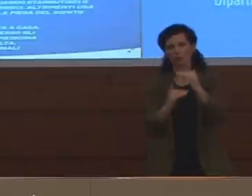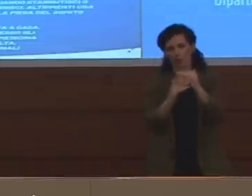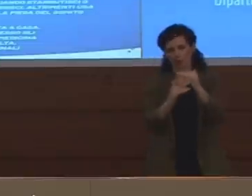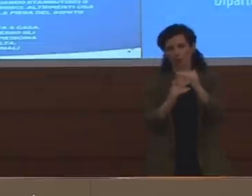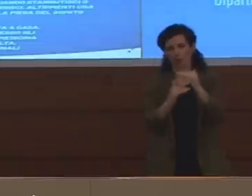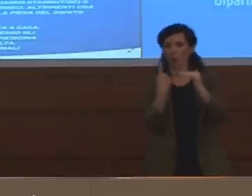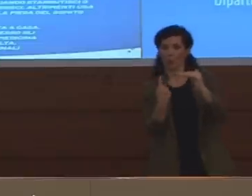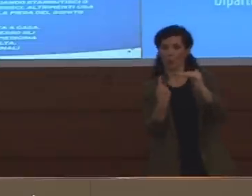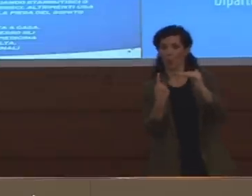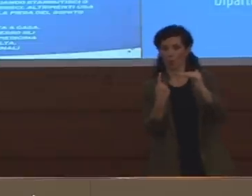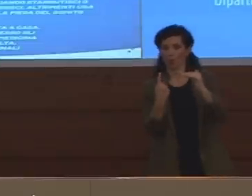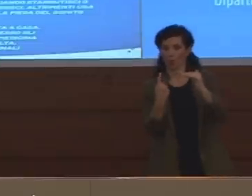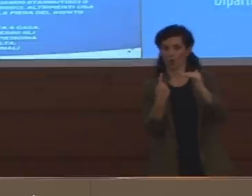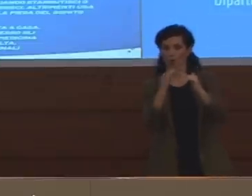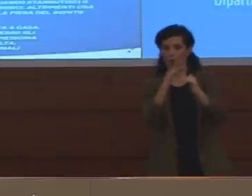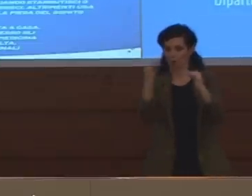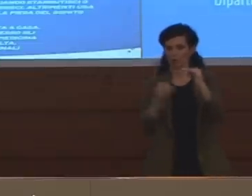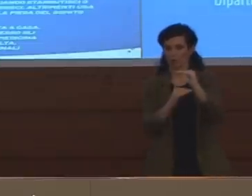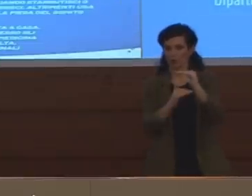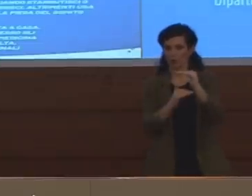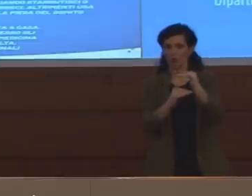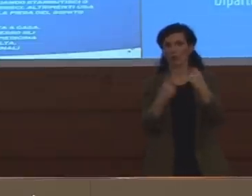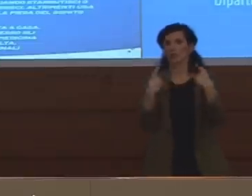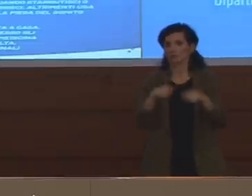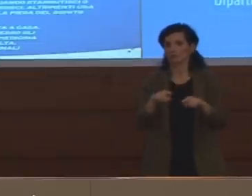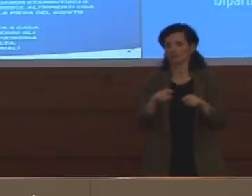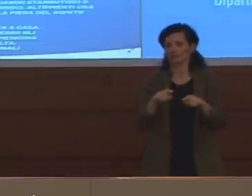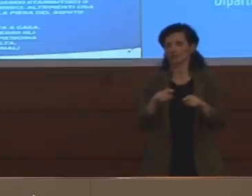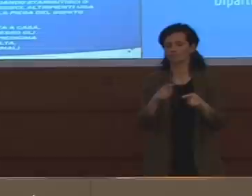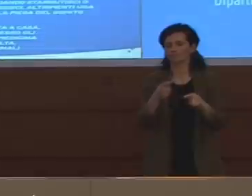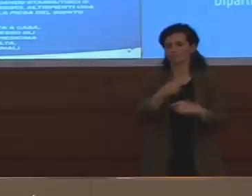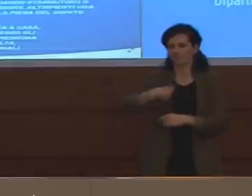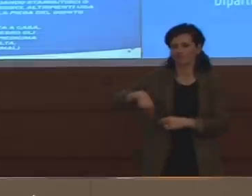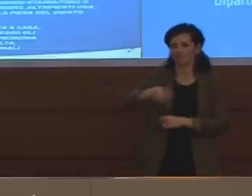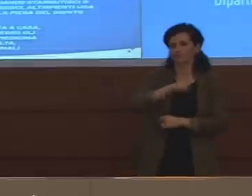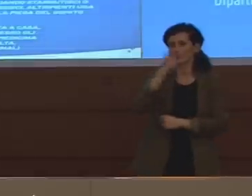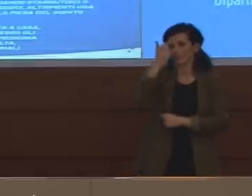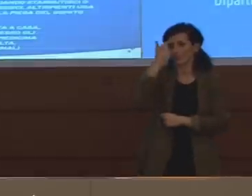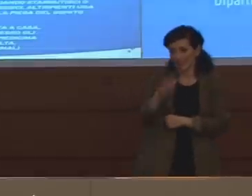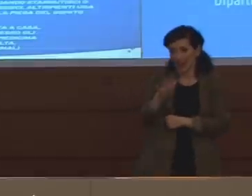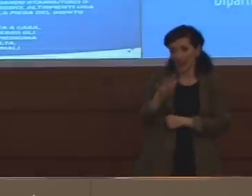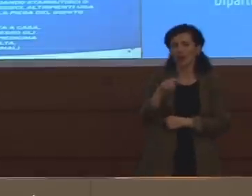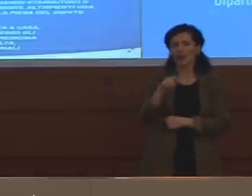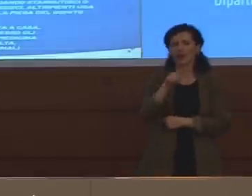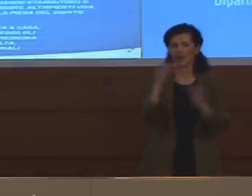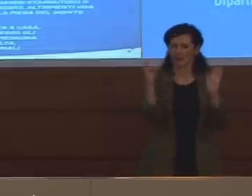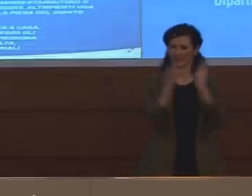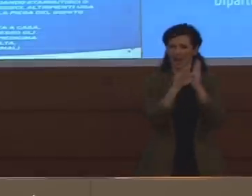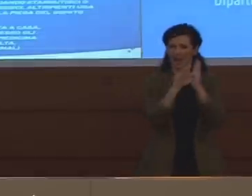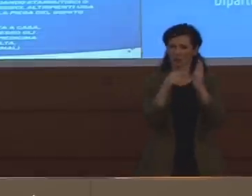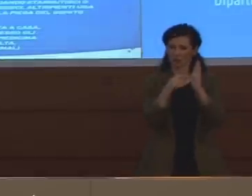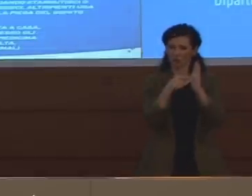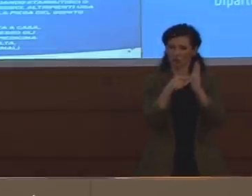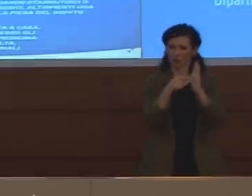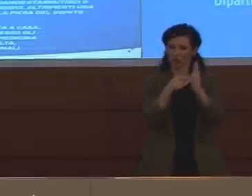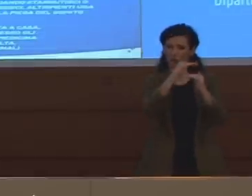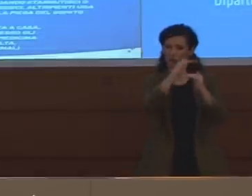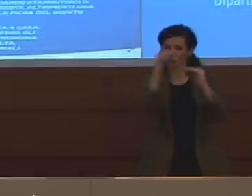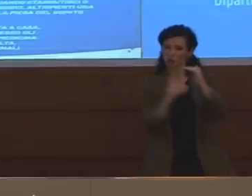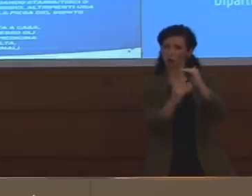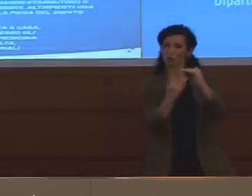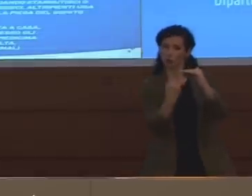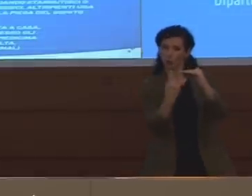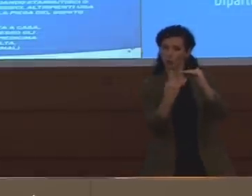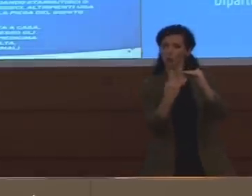Proprio perché sappiamo che quello è il parametro che ci permetterà di avere